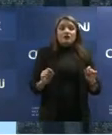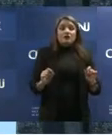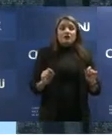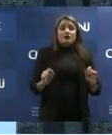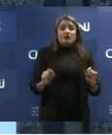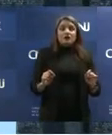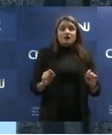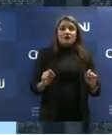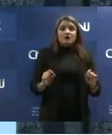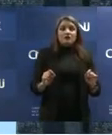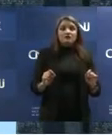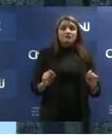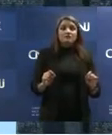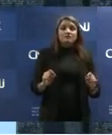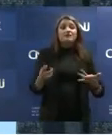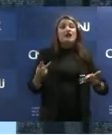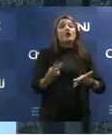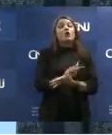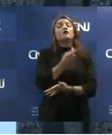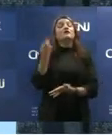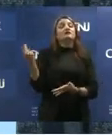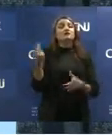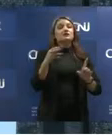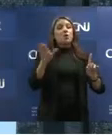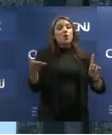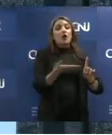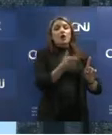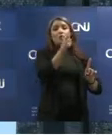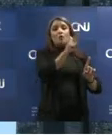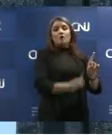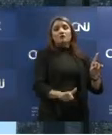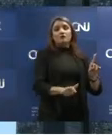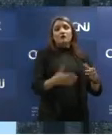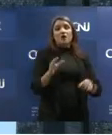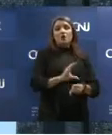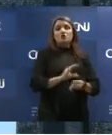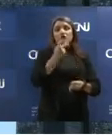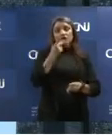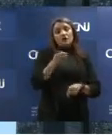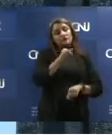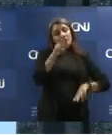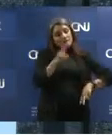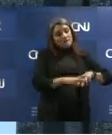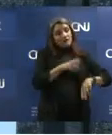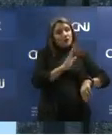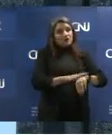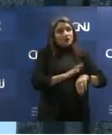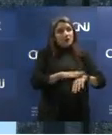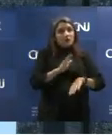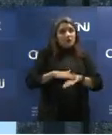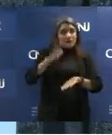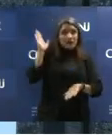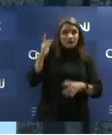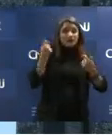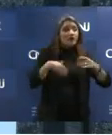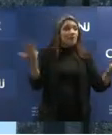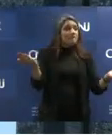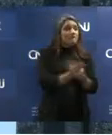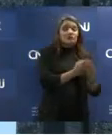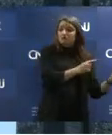E é o que diz a acusação. E o que ficou preso por mais tempo do que devia pode mover uma ação contestado mas está só pode regredir